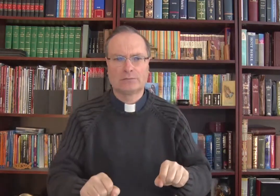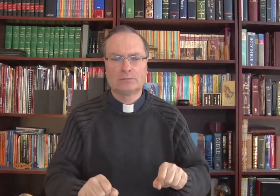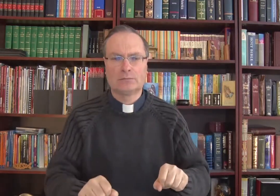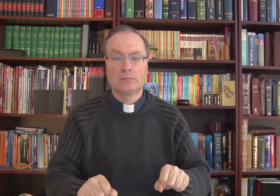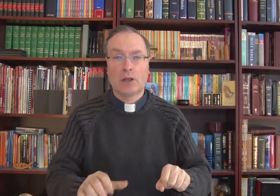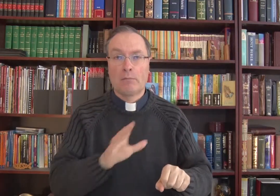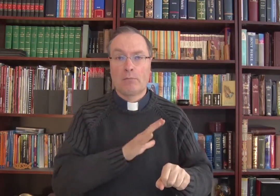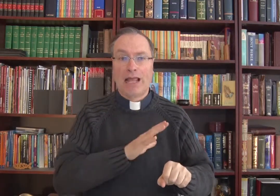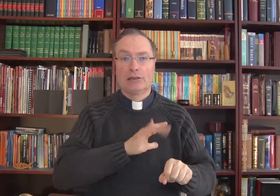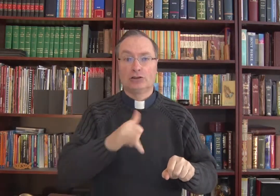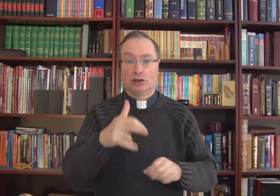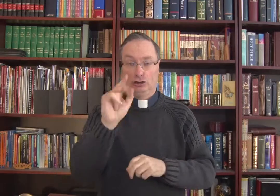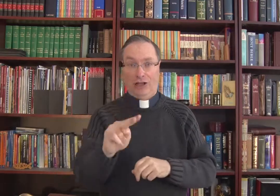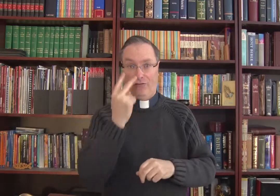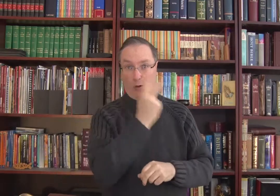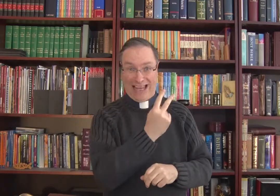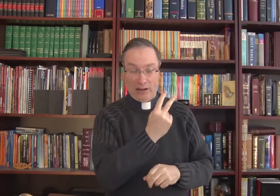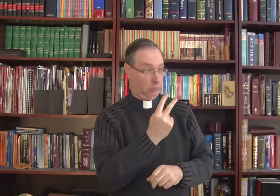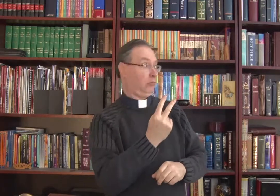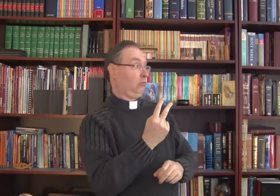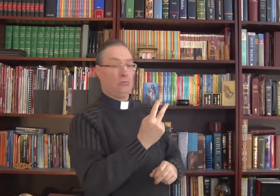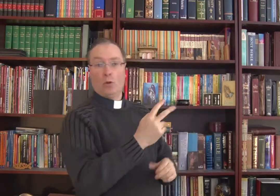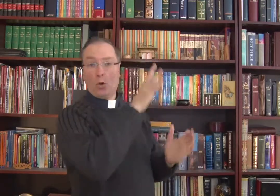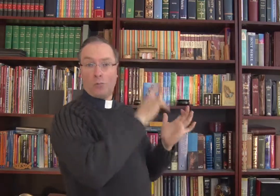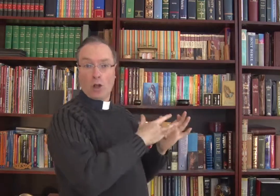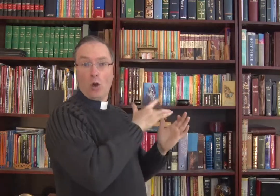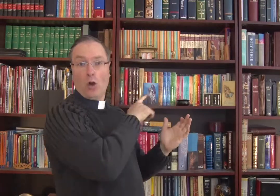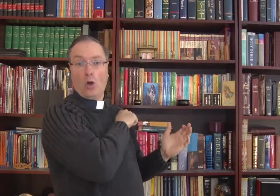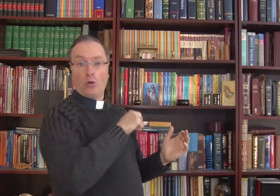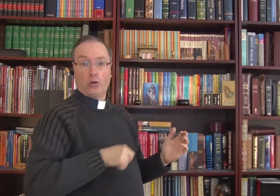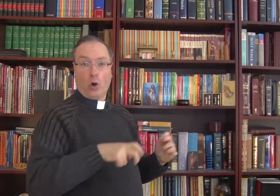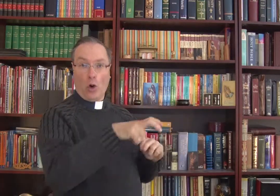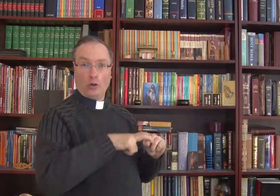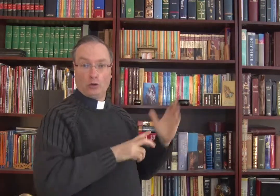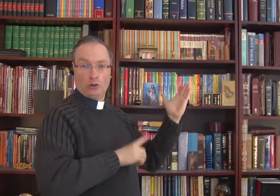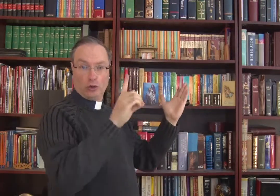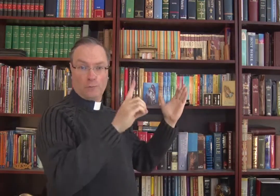mais ce que Jean voyait au milieu du trône de Dieu